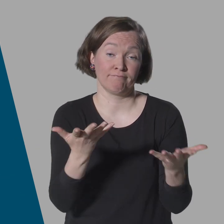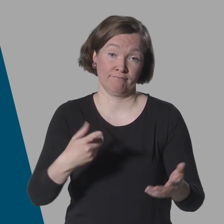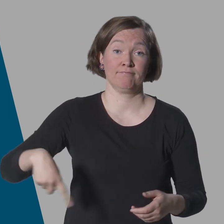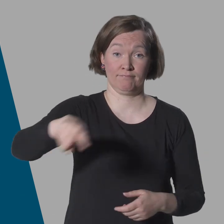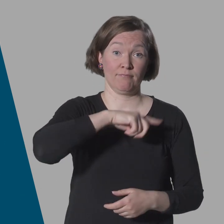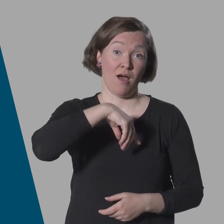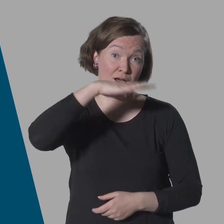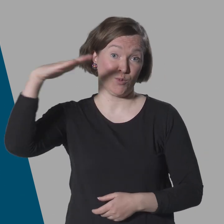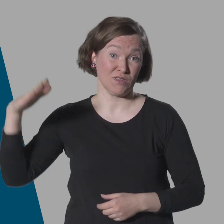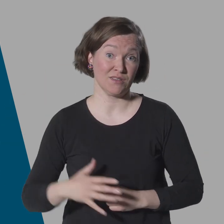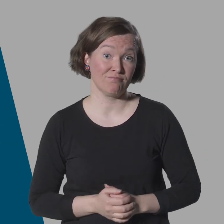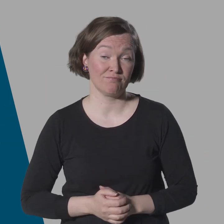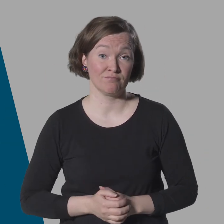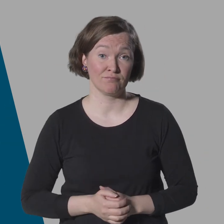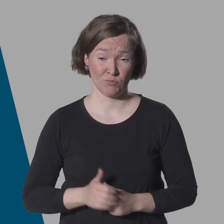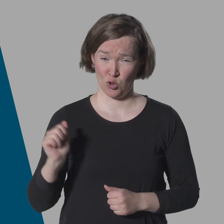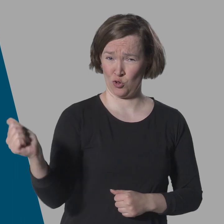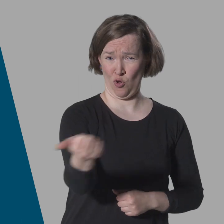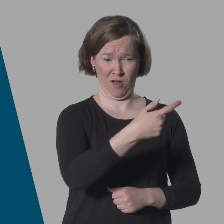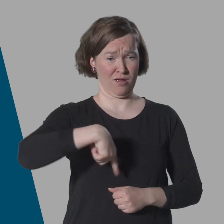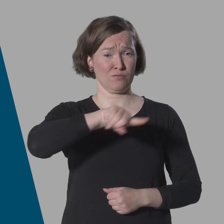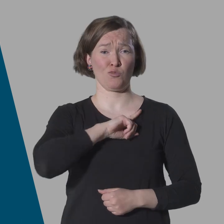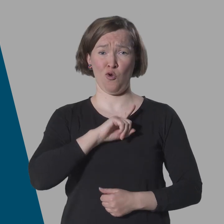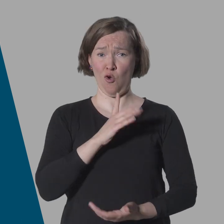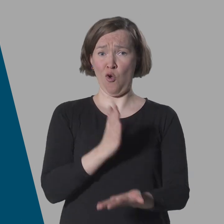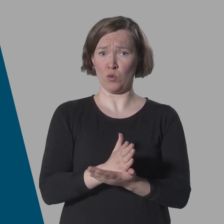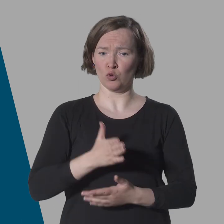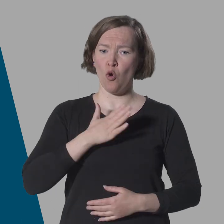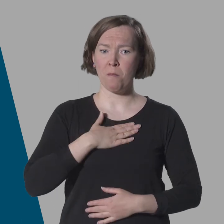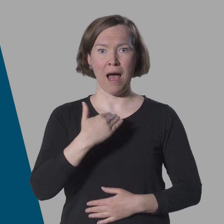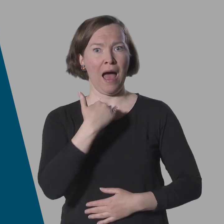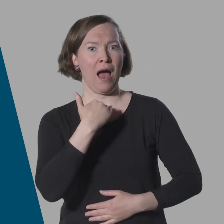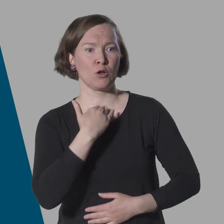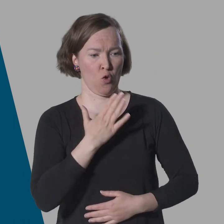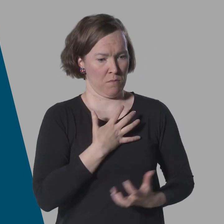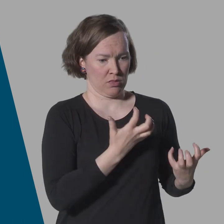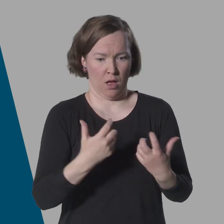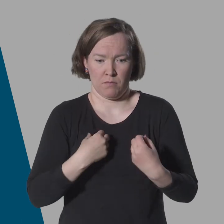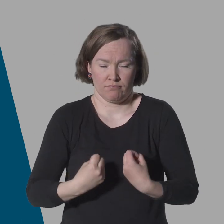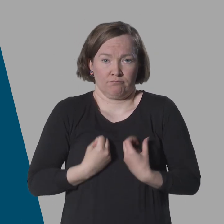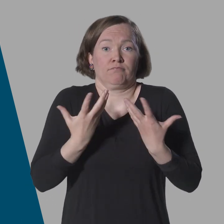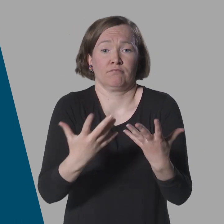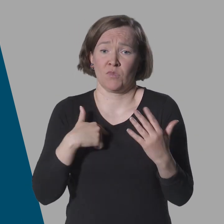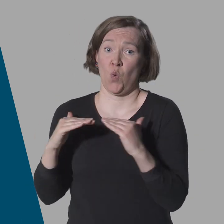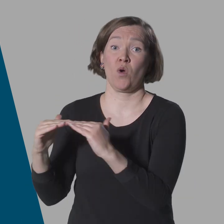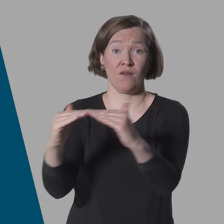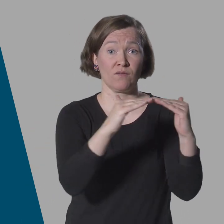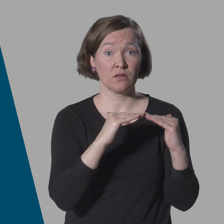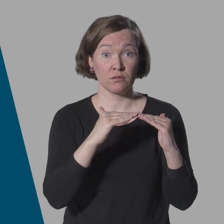että jokainen saa äänensä ja tarpeensa kuuluviin yhdenvertaisesti.